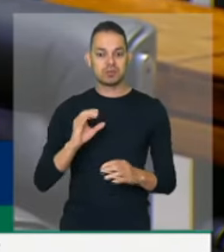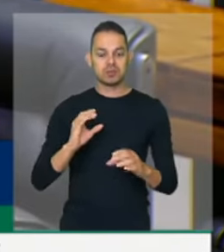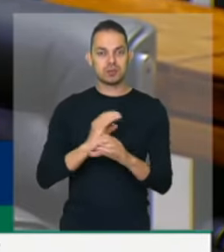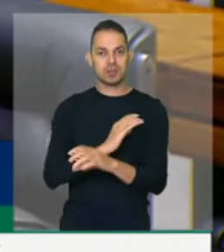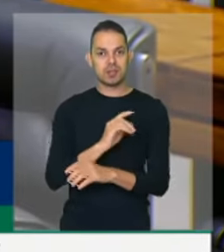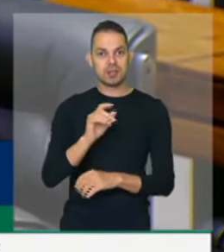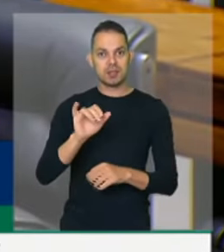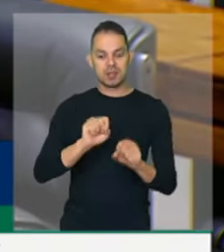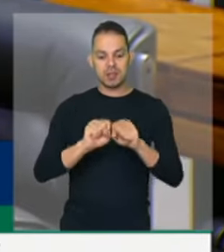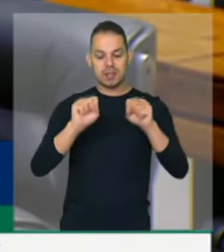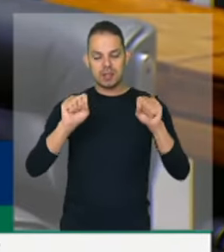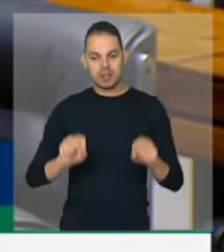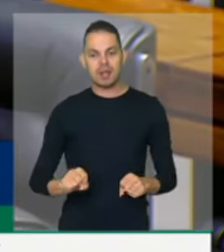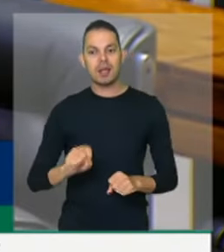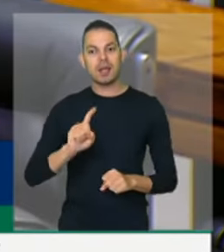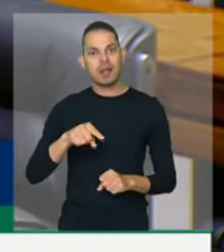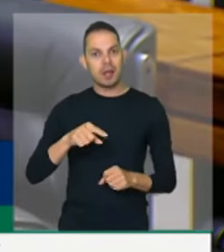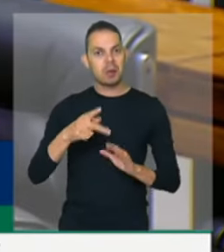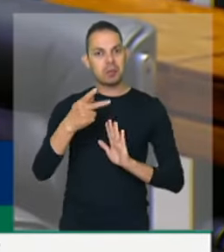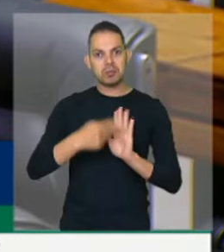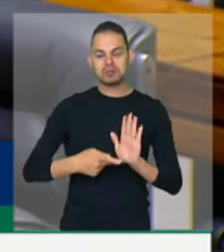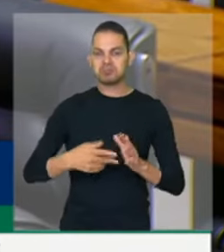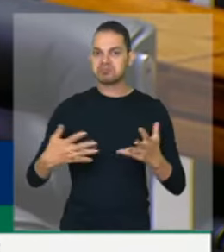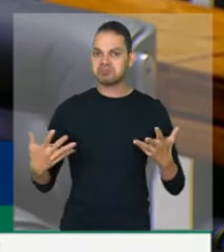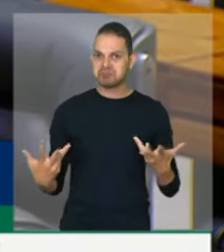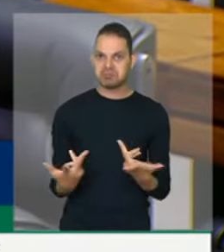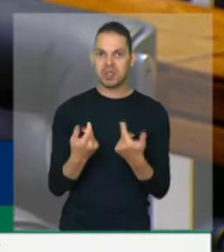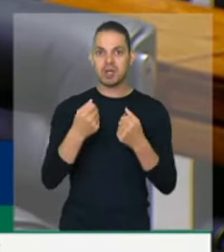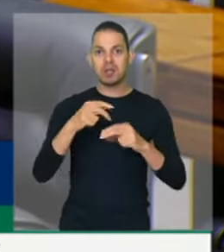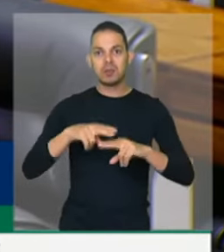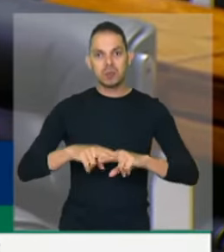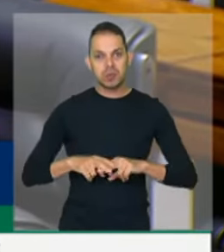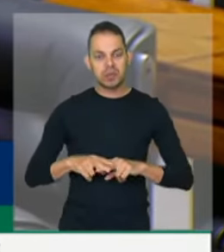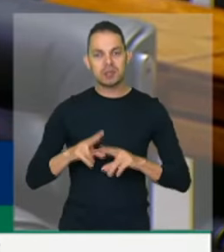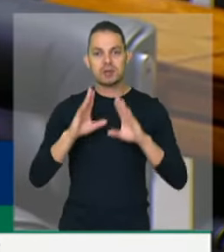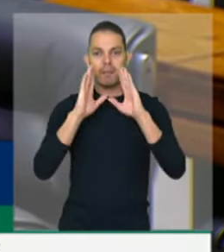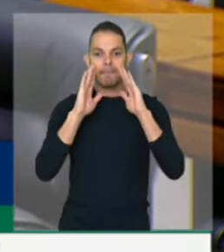ISSO QUE PENSAR QUE A GENTE VAI CONSEGUIR TER ESSES LEITOS POR 1600 REAIS SE O PRÓPRIO MINISTÉRIO JÁ TEVE QUE